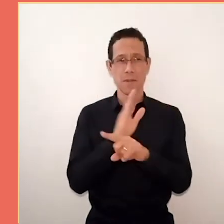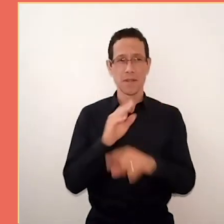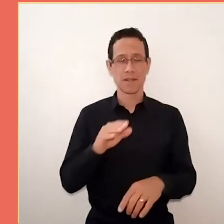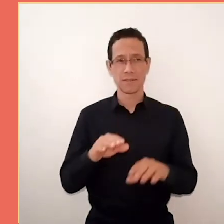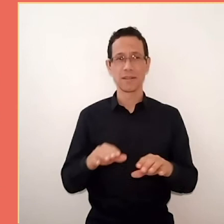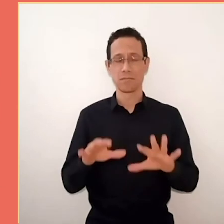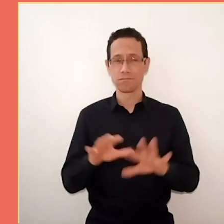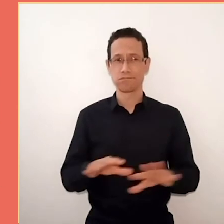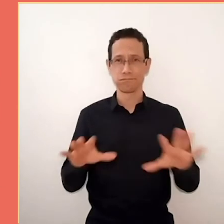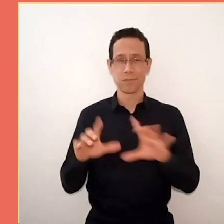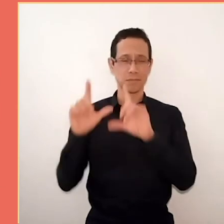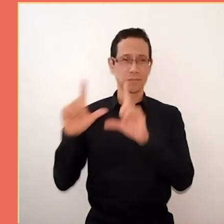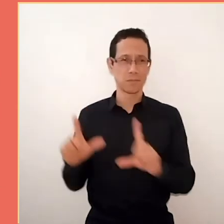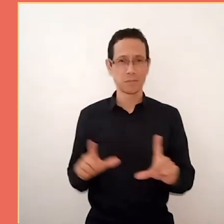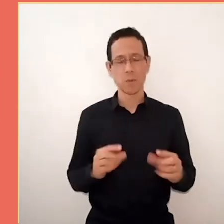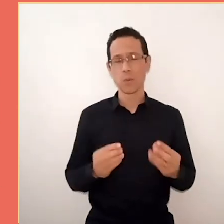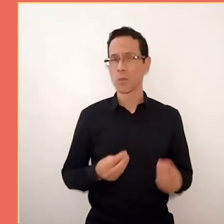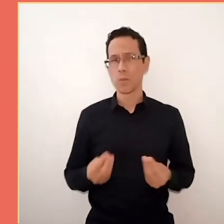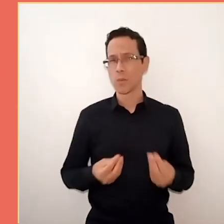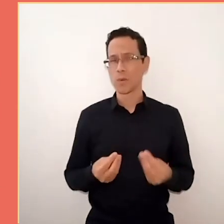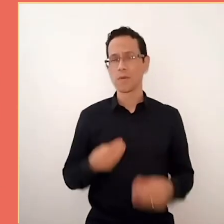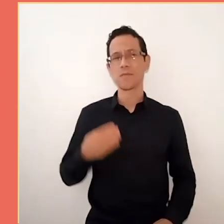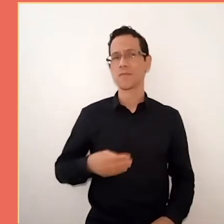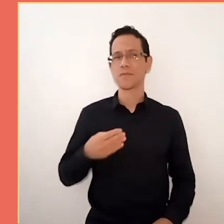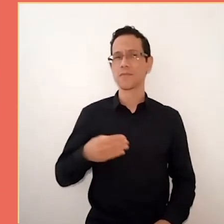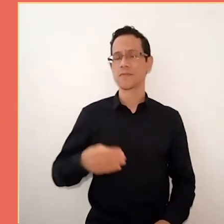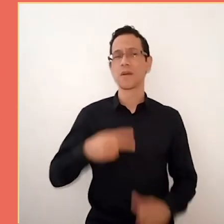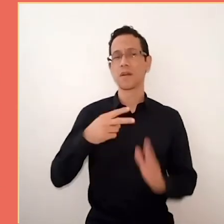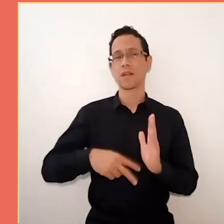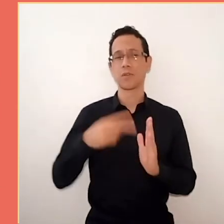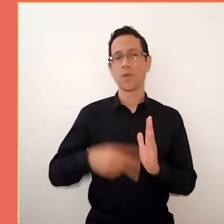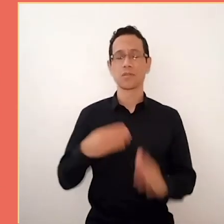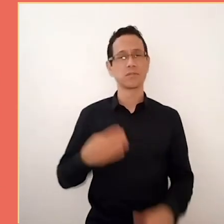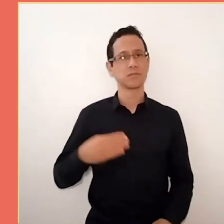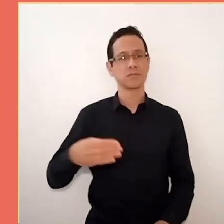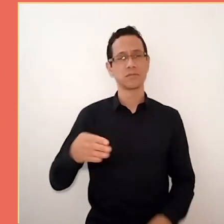que é: Que formadores queremos formar? Que leitores queremos formar?